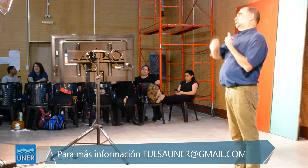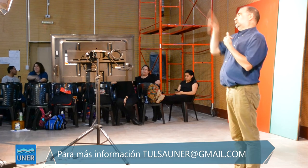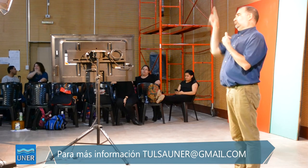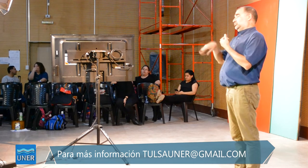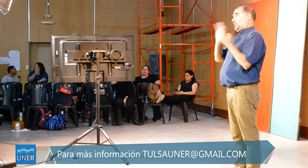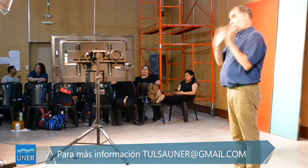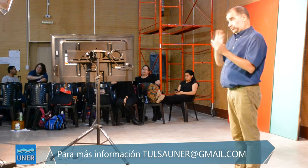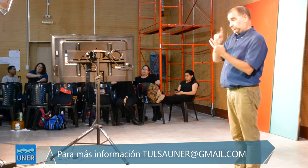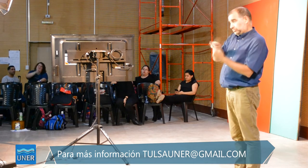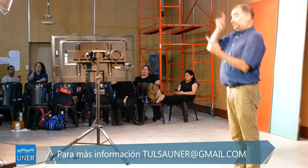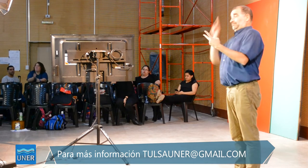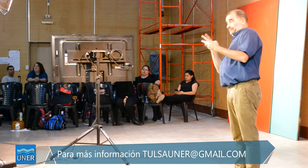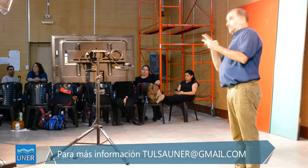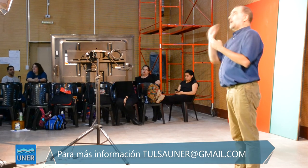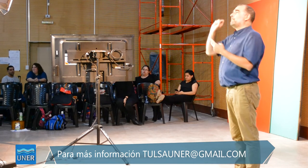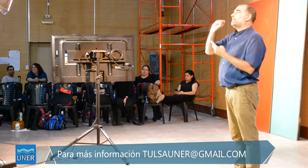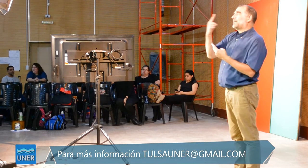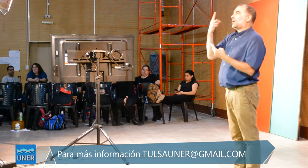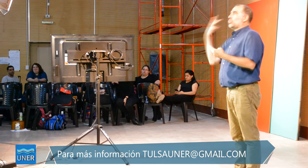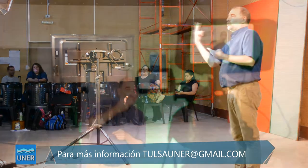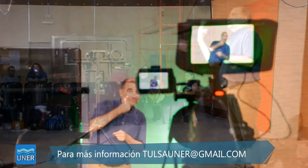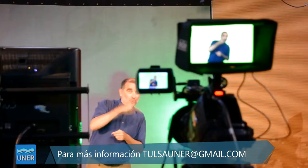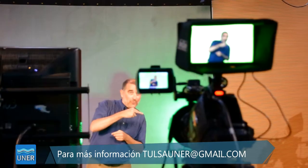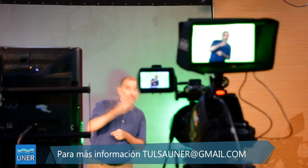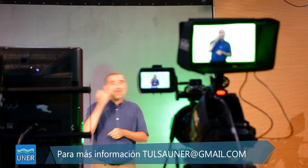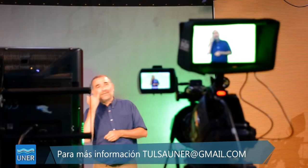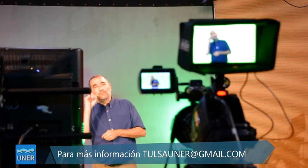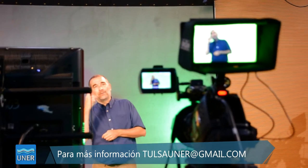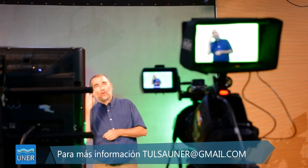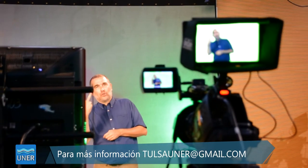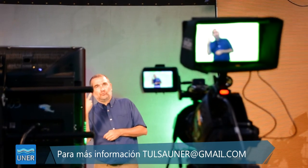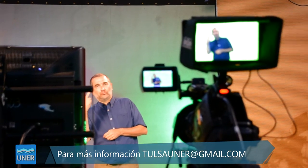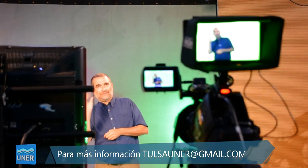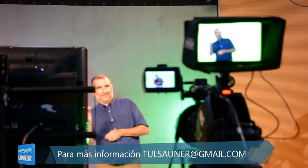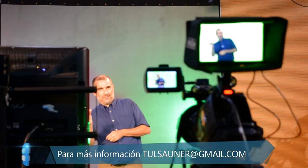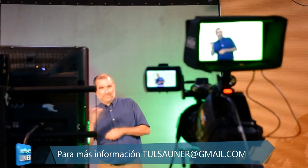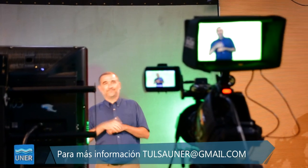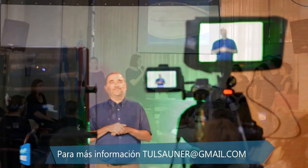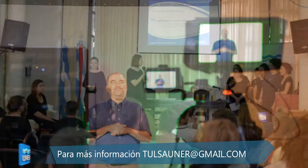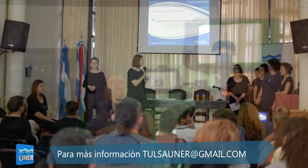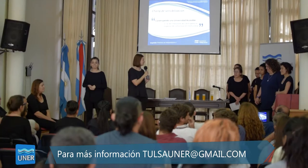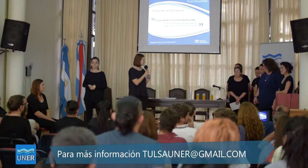para poder realizar practicas de interpretación en un ámbito profesional, ademas dieron charlas